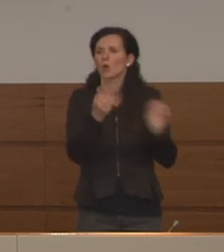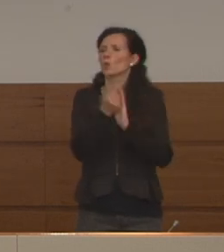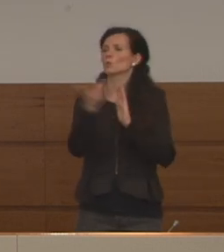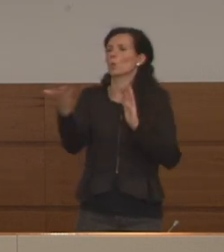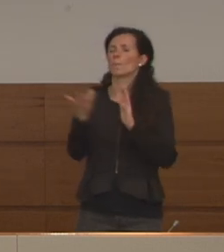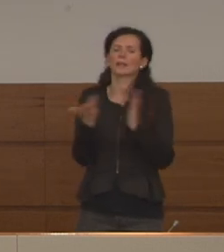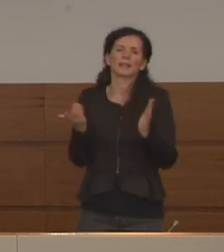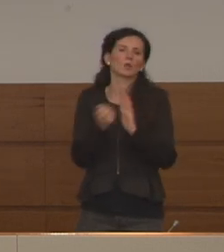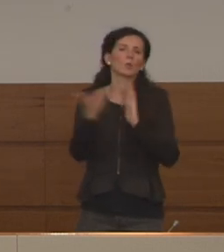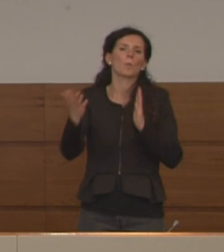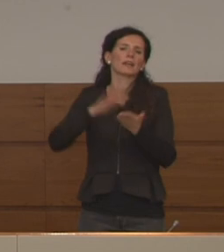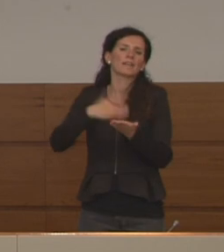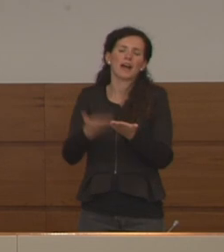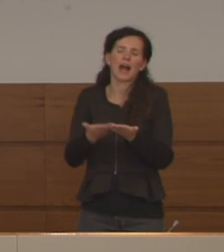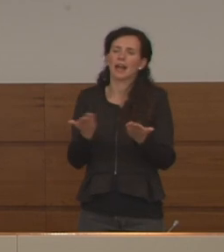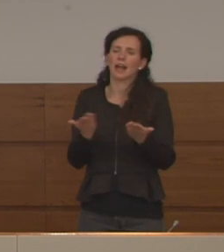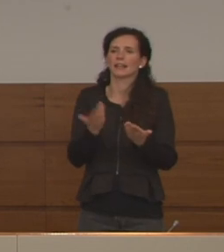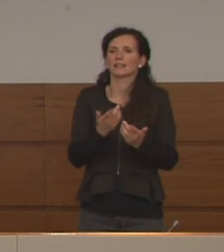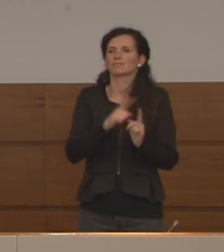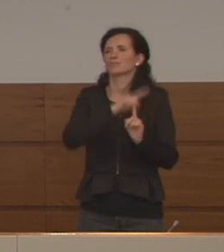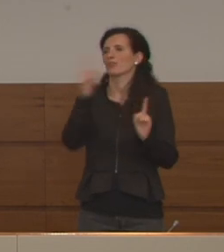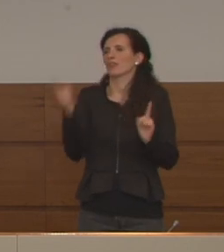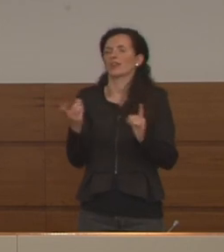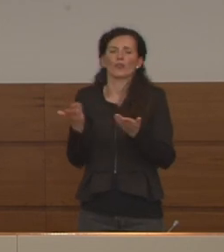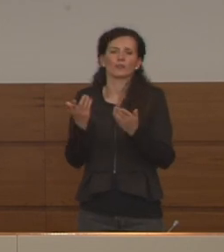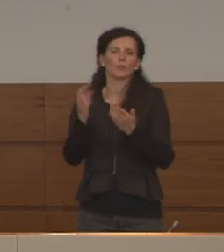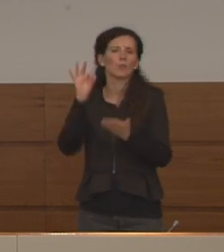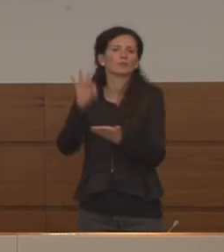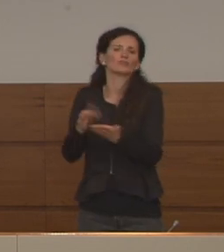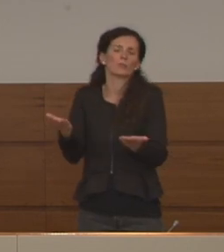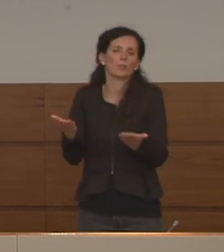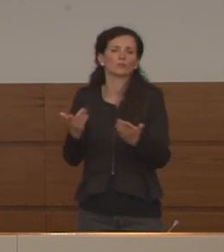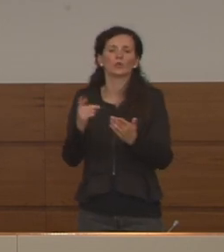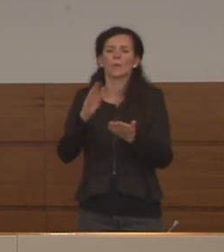Ma dobbiamo capire esattamente qual è il profilo dei guariti, qual è il profilo